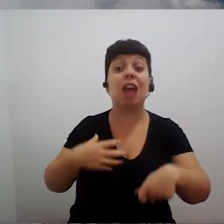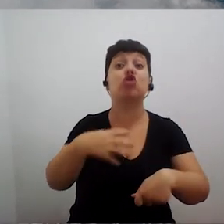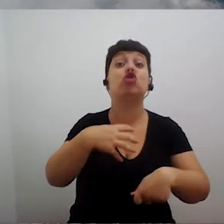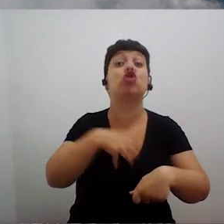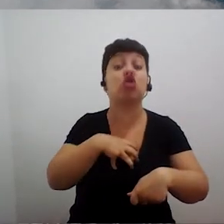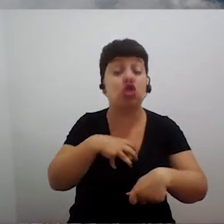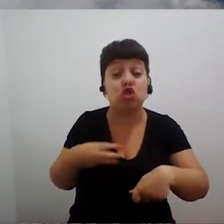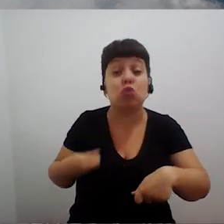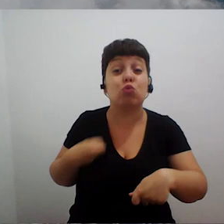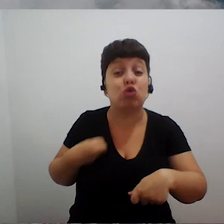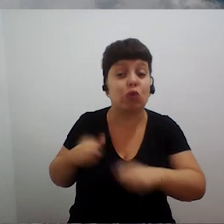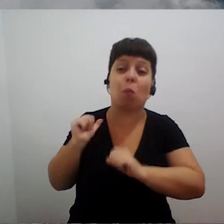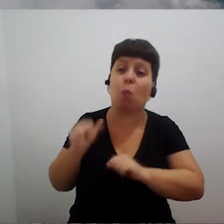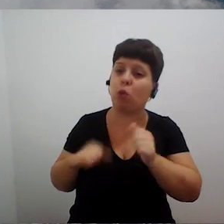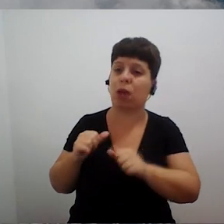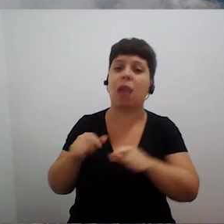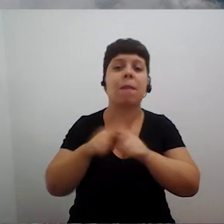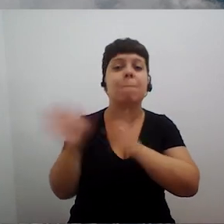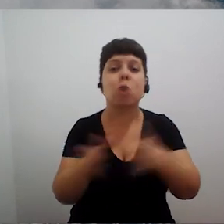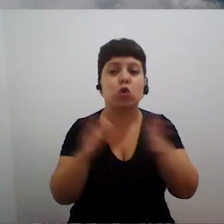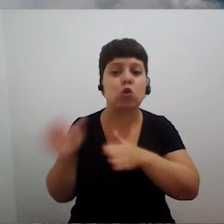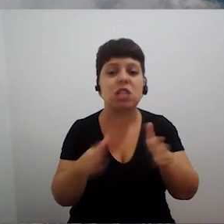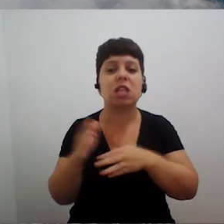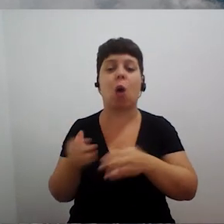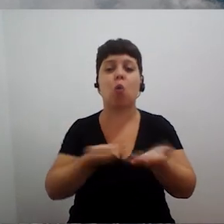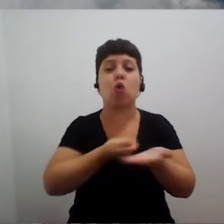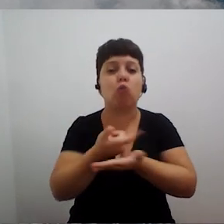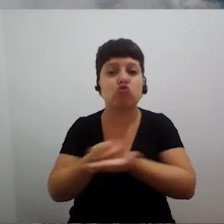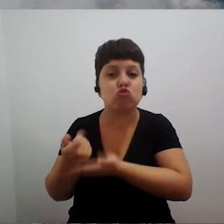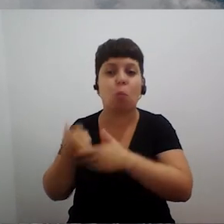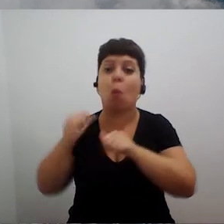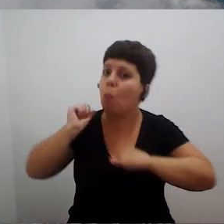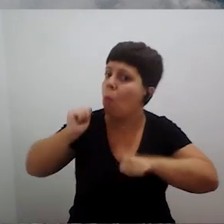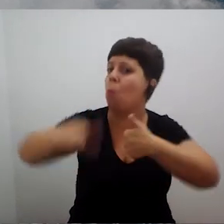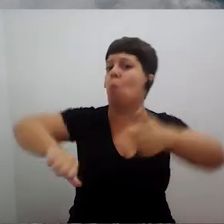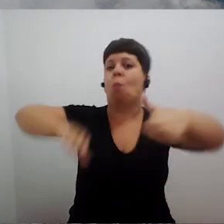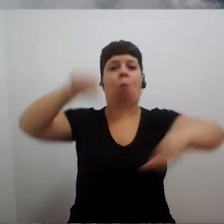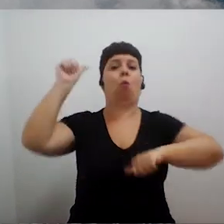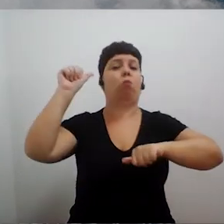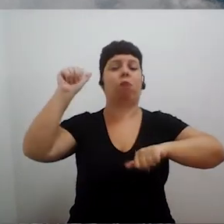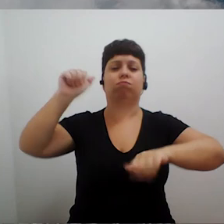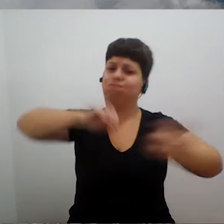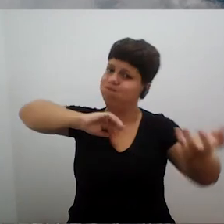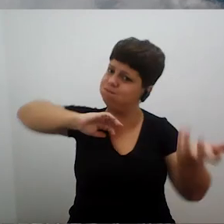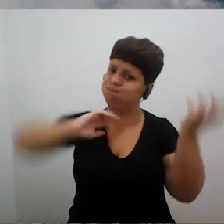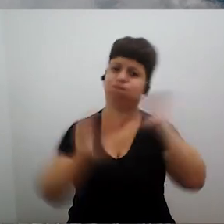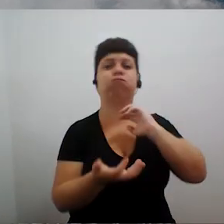nos modelos de produção, de consumo, nas estruturas consolidadas, na relação com